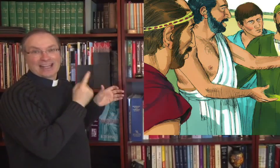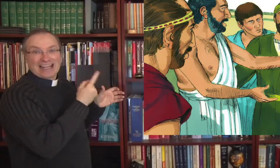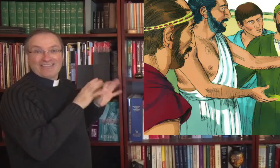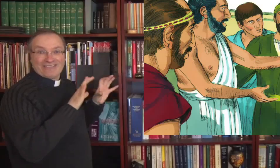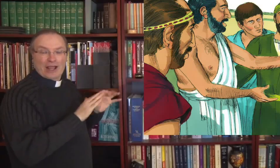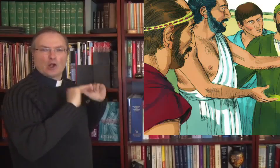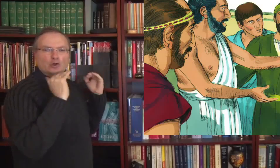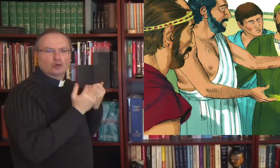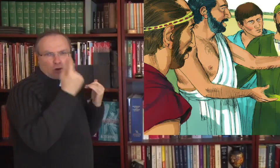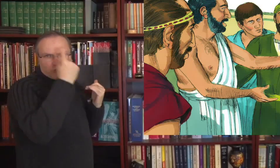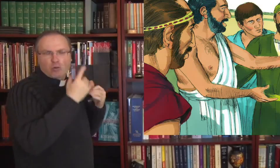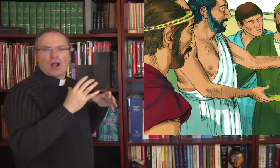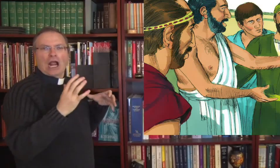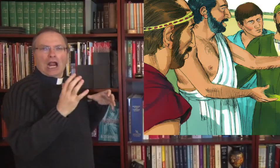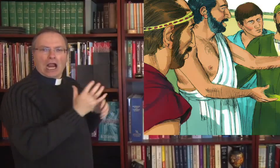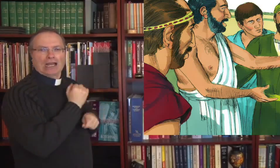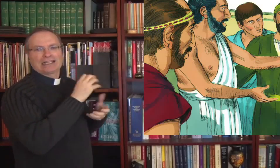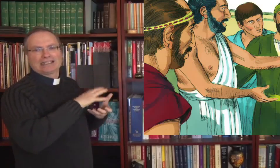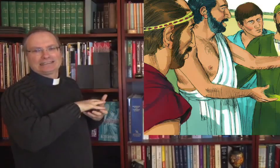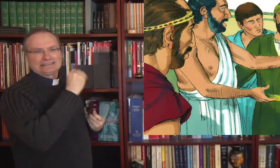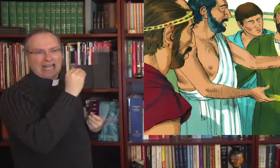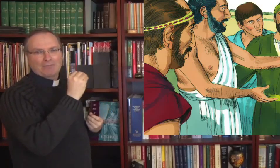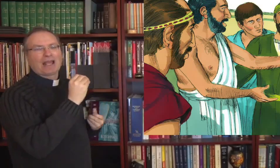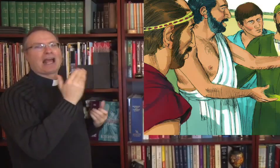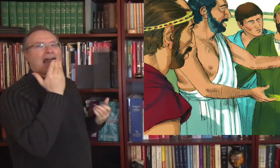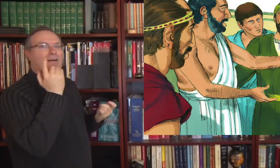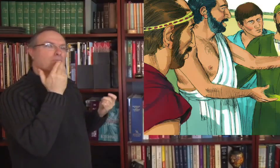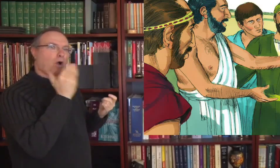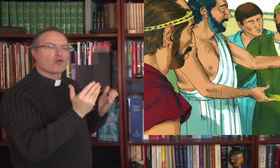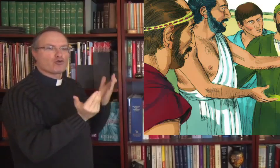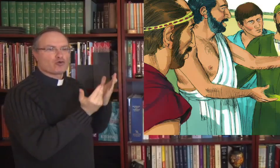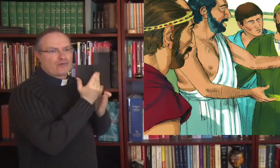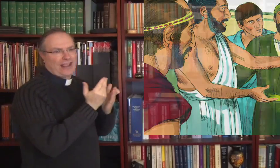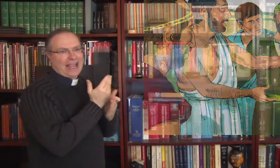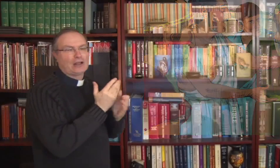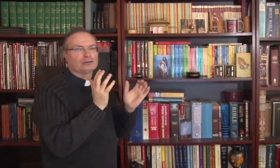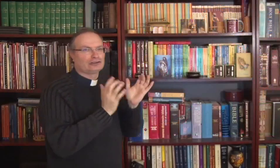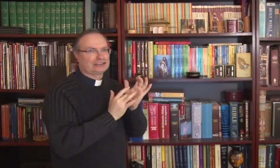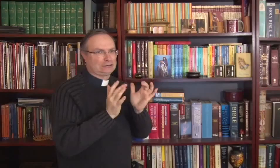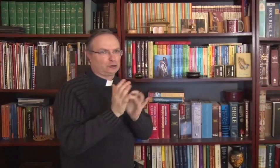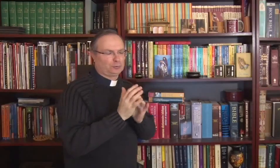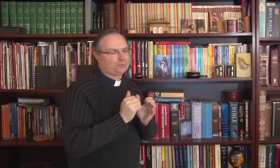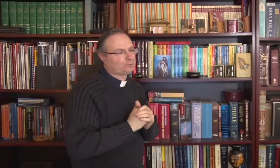Il fait tout pour gagner les âmes à la bonne nouvelle de Jésus.